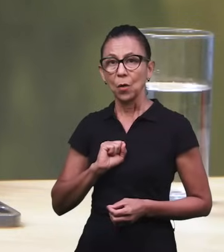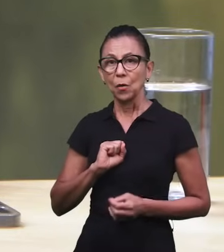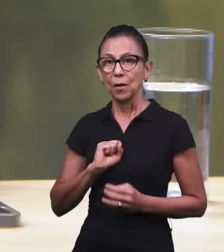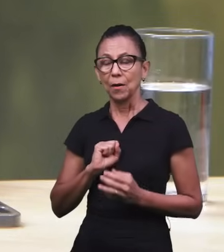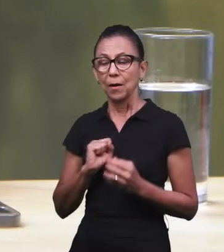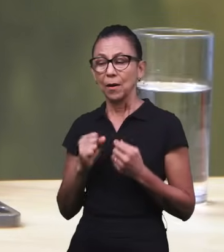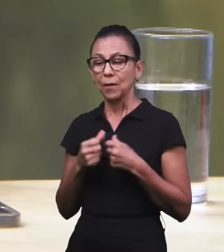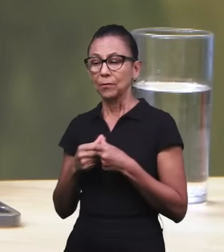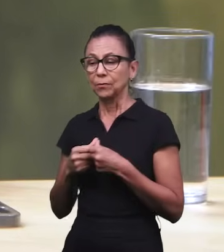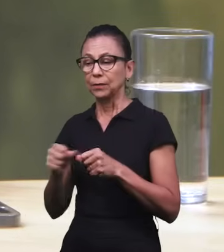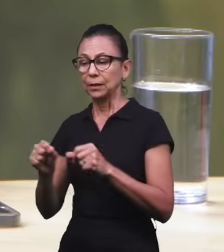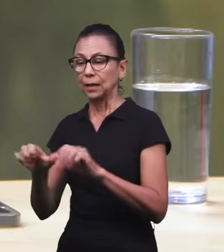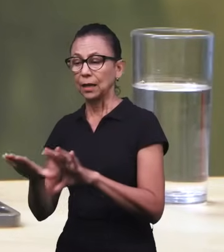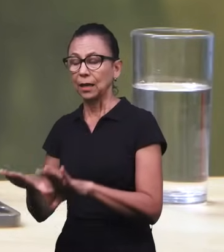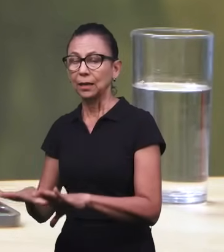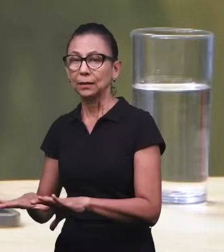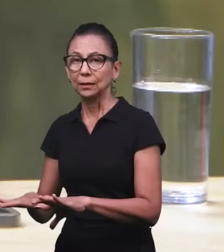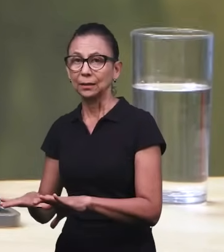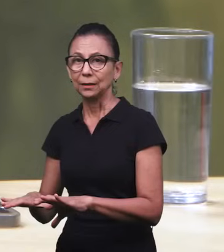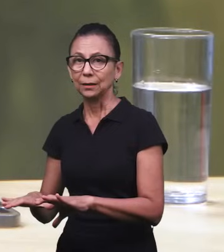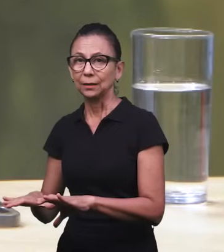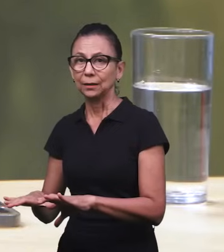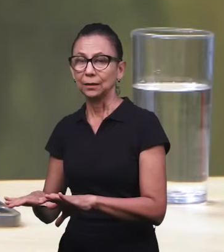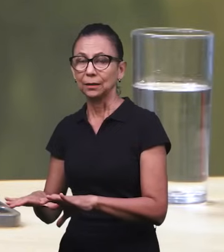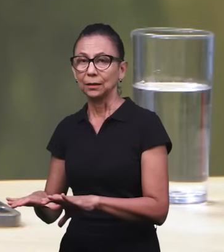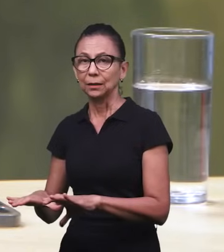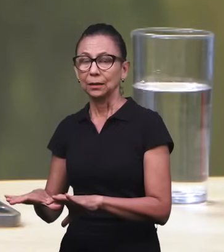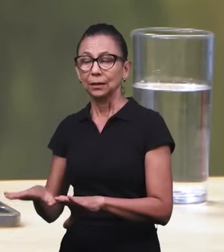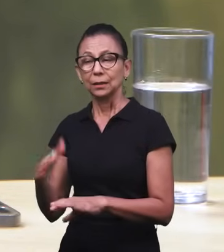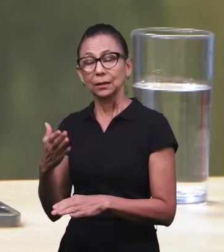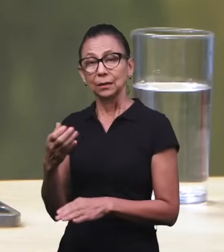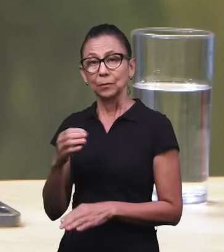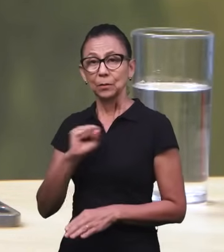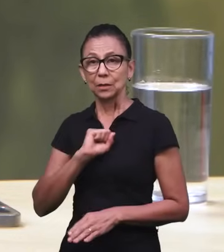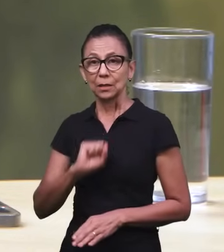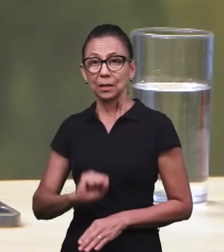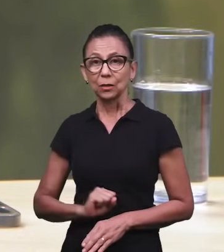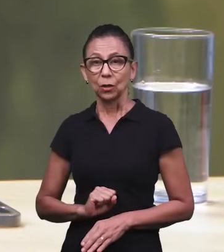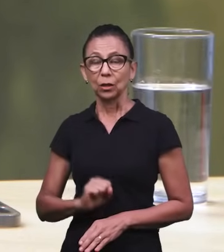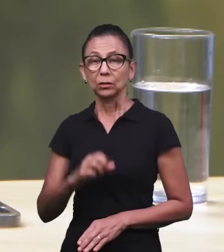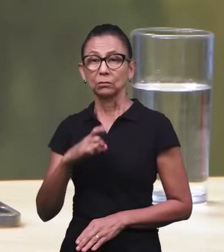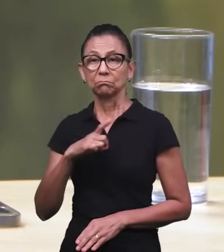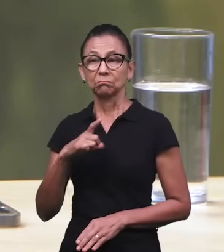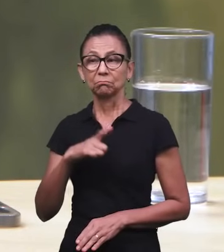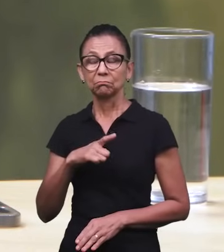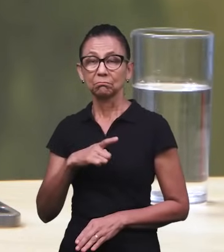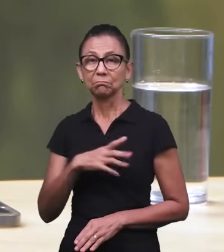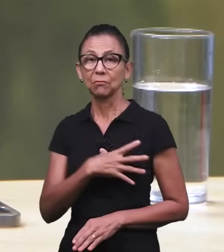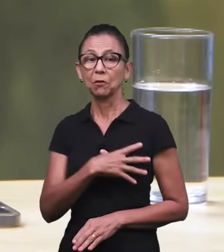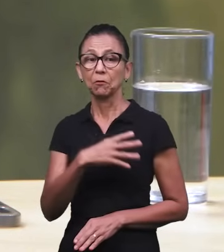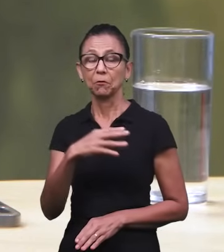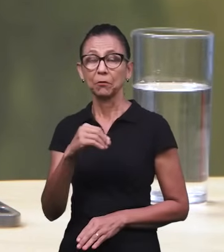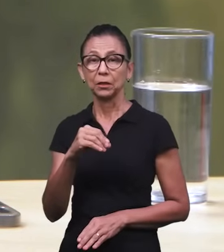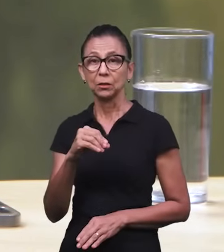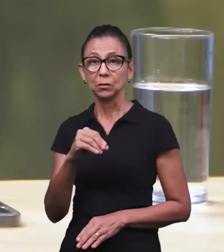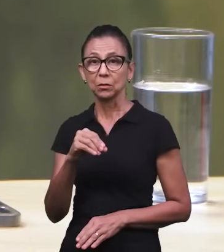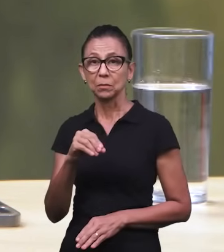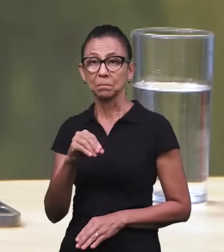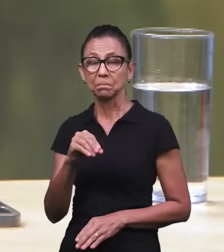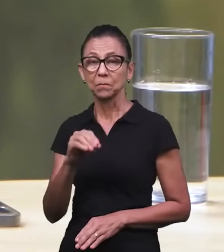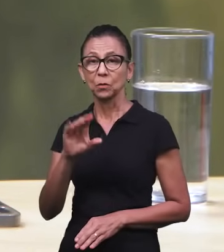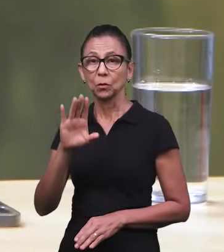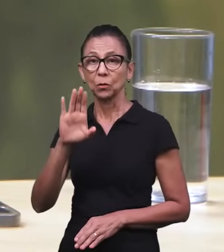os filhos de Eli isso sem contar as condições em que se encontrava ali o templo Quando Samuel